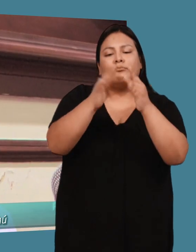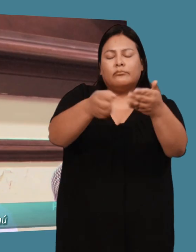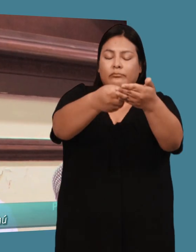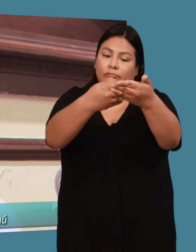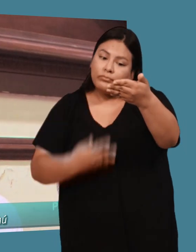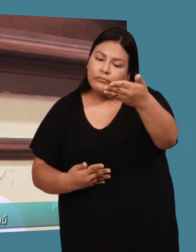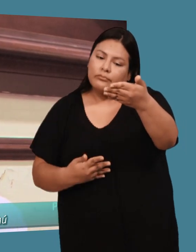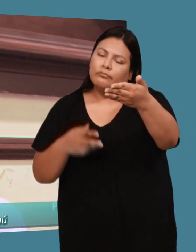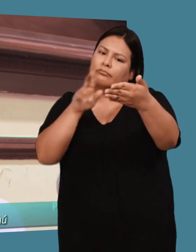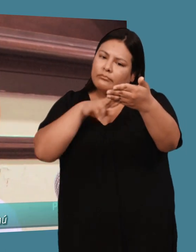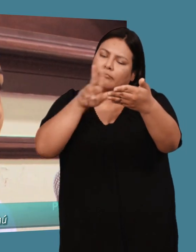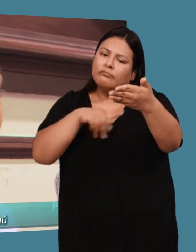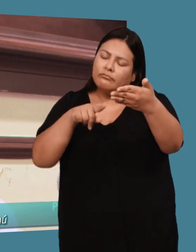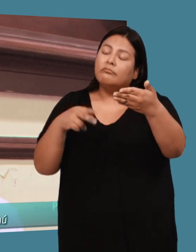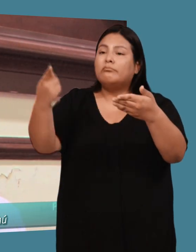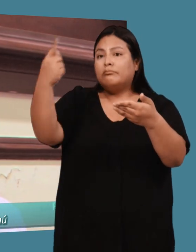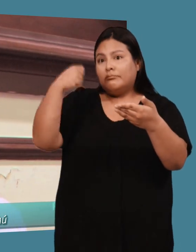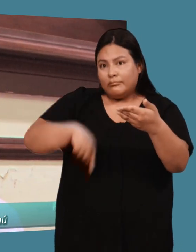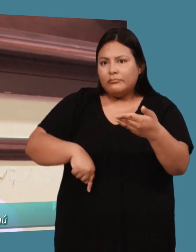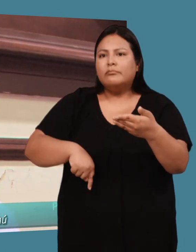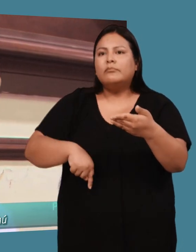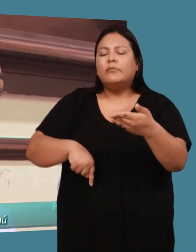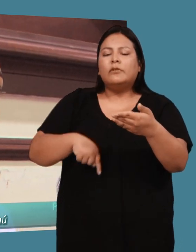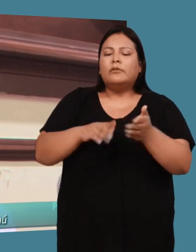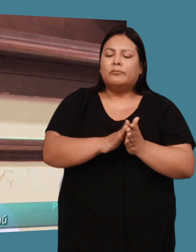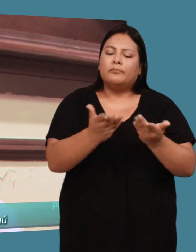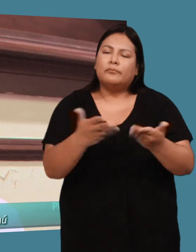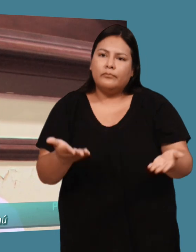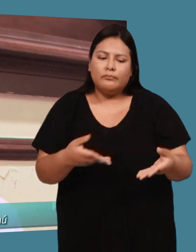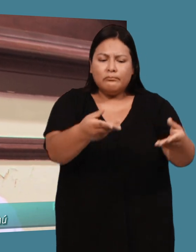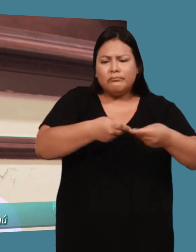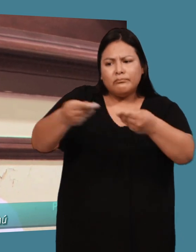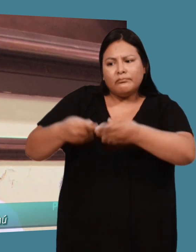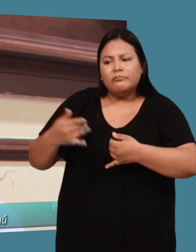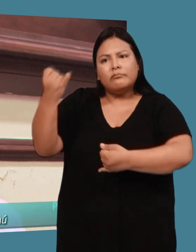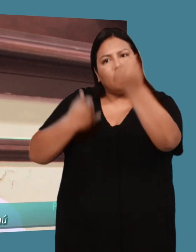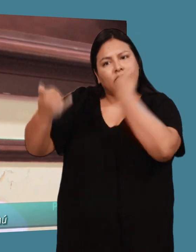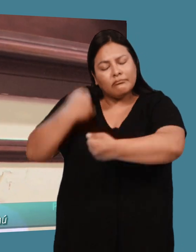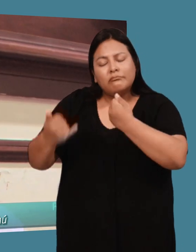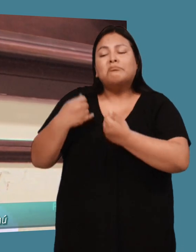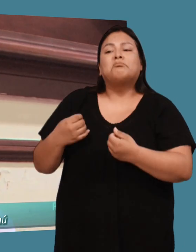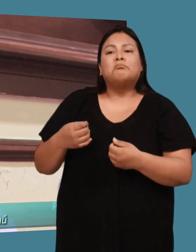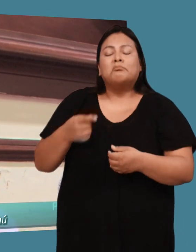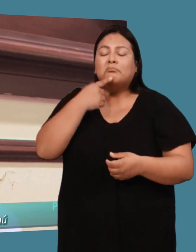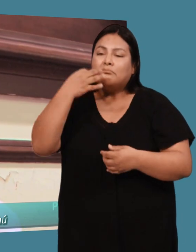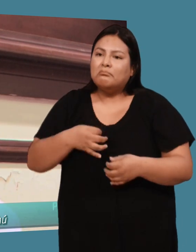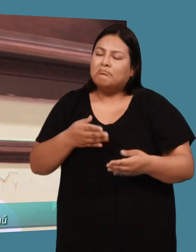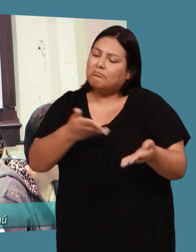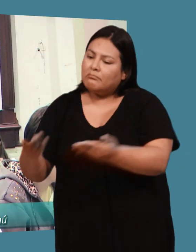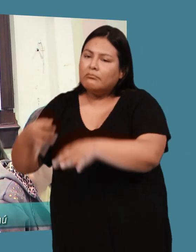Por Internet, a través de eso me fijé ahi y después vine para acá, me dieron unos folletos y me informaron y la verdad que me recibieron muy bien.